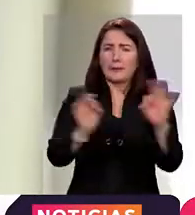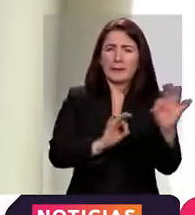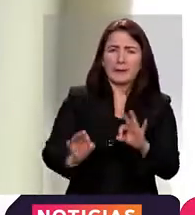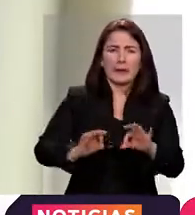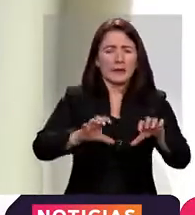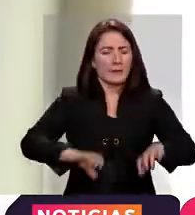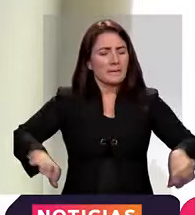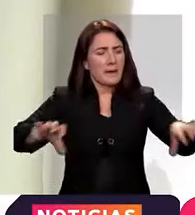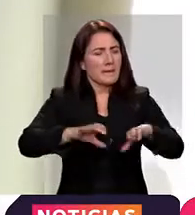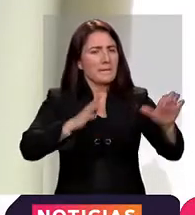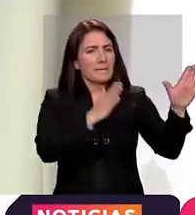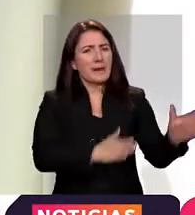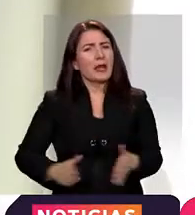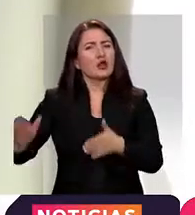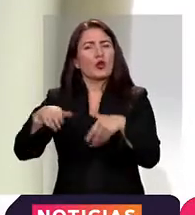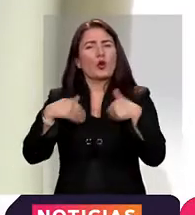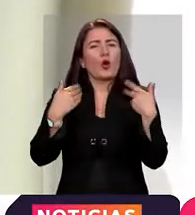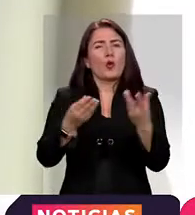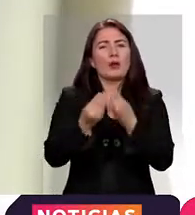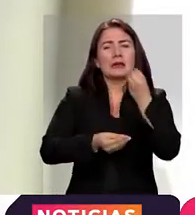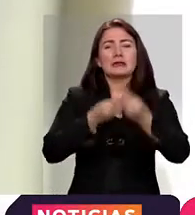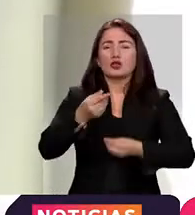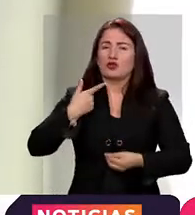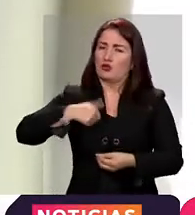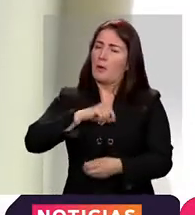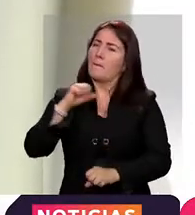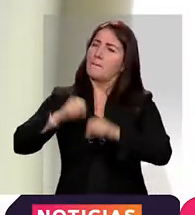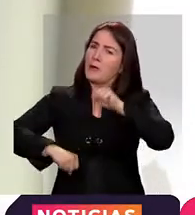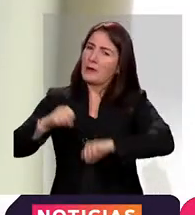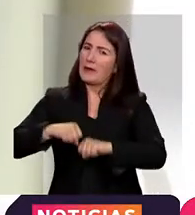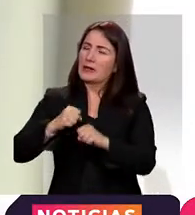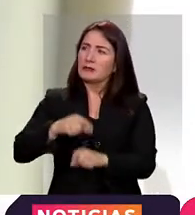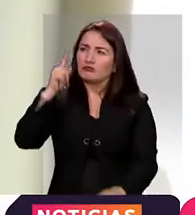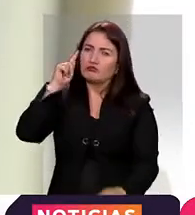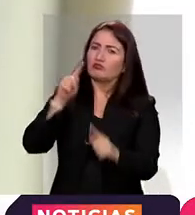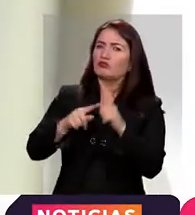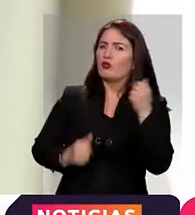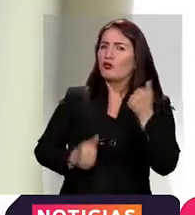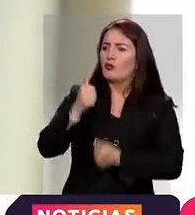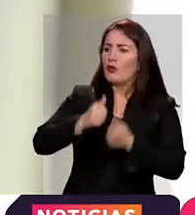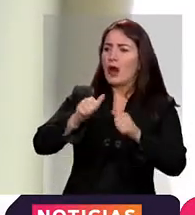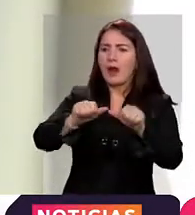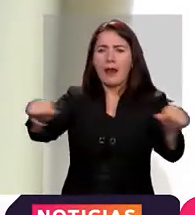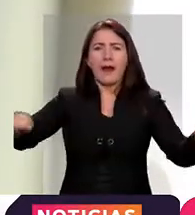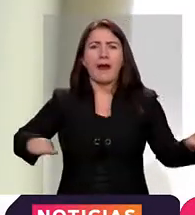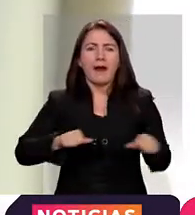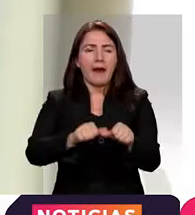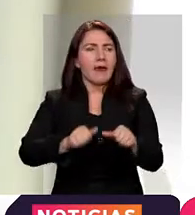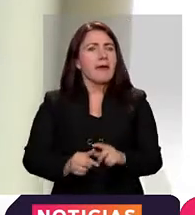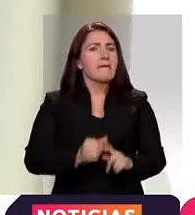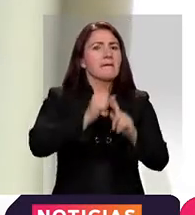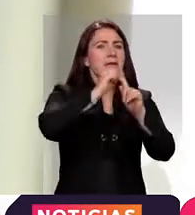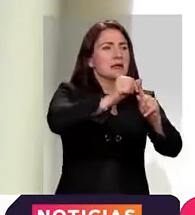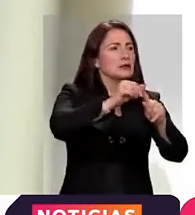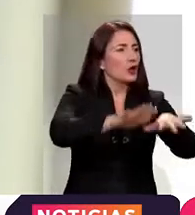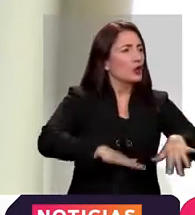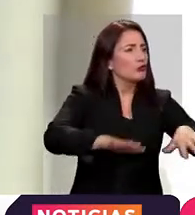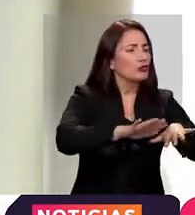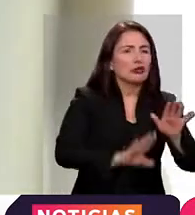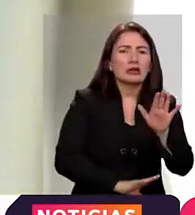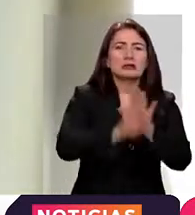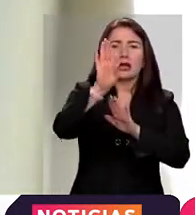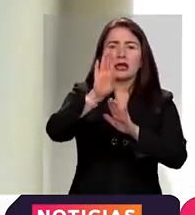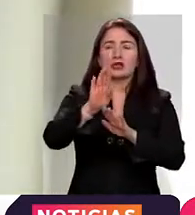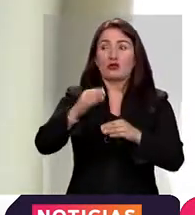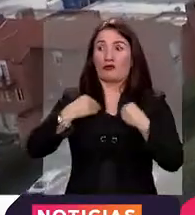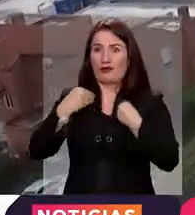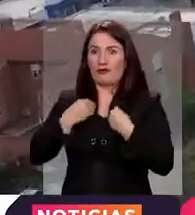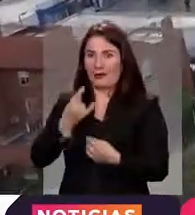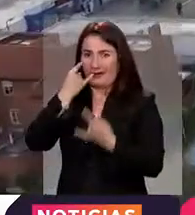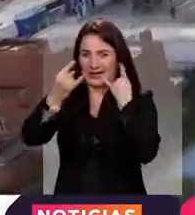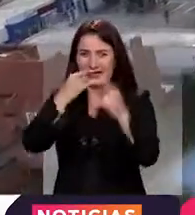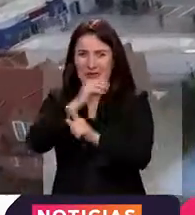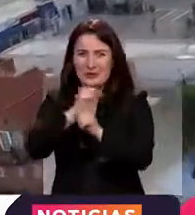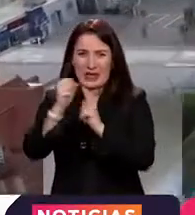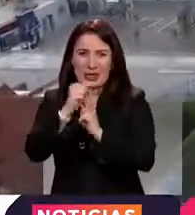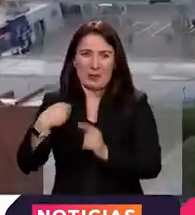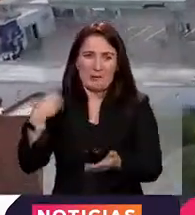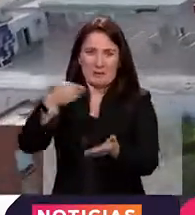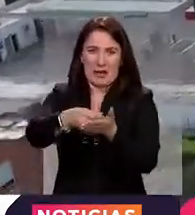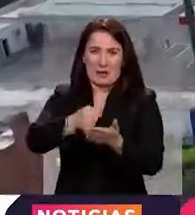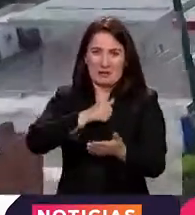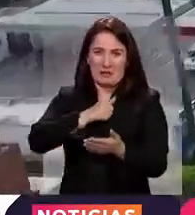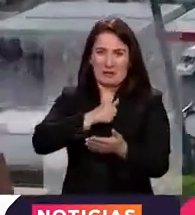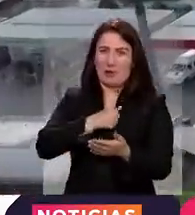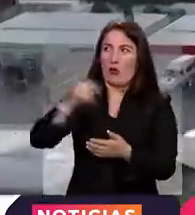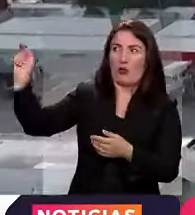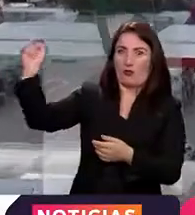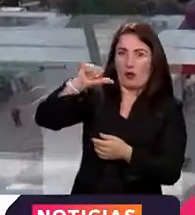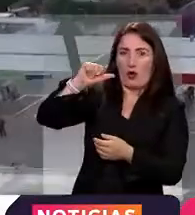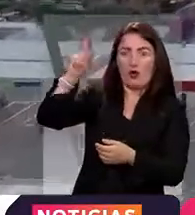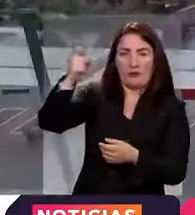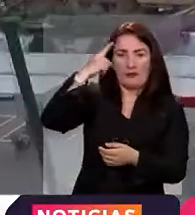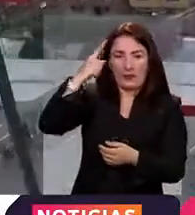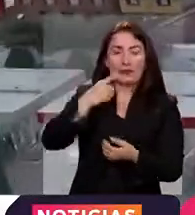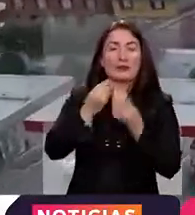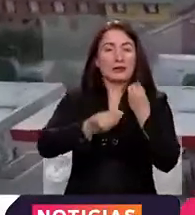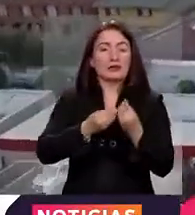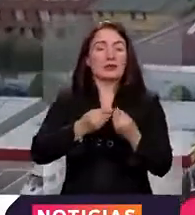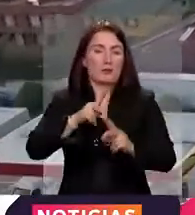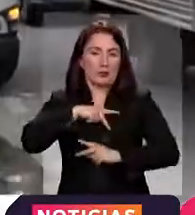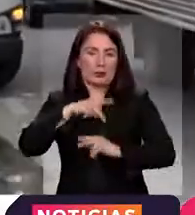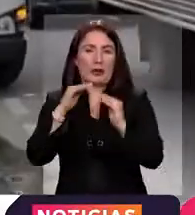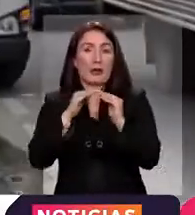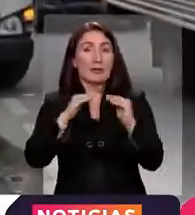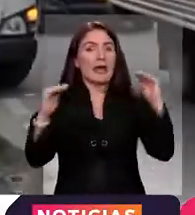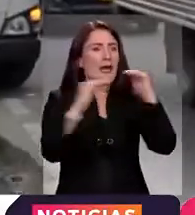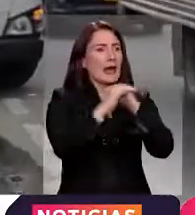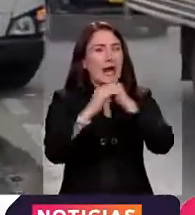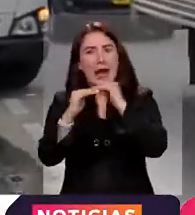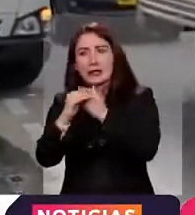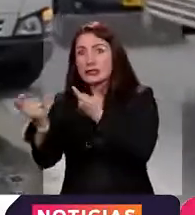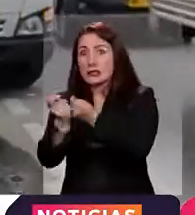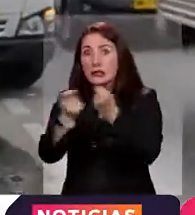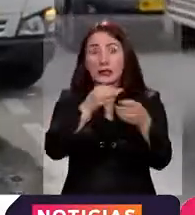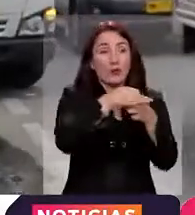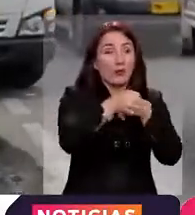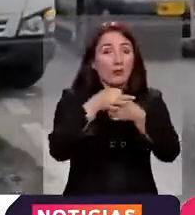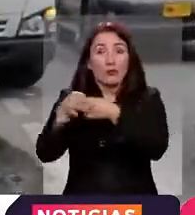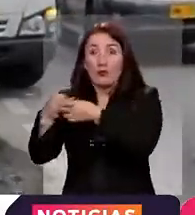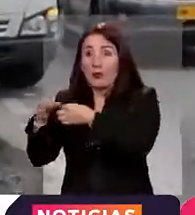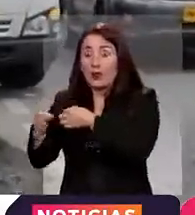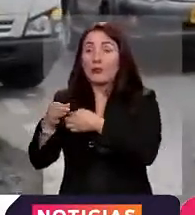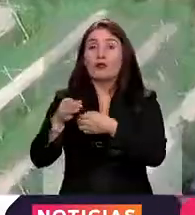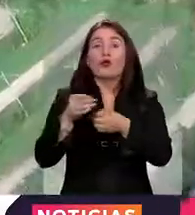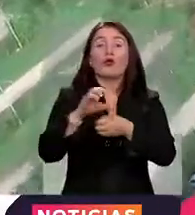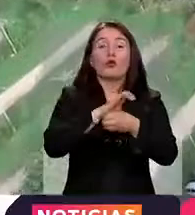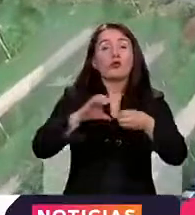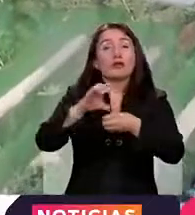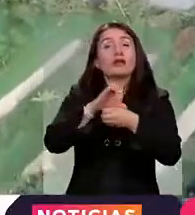PLANES DE OFERTA PARA LAS